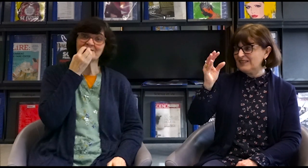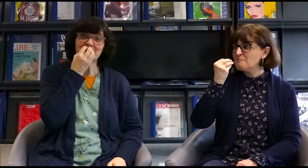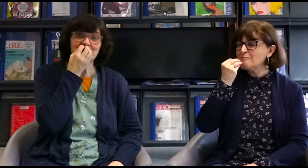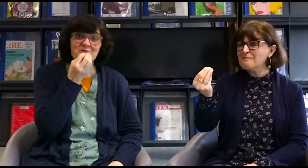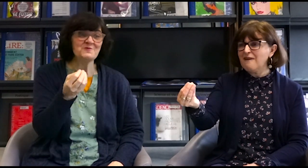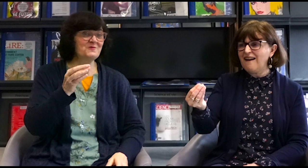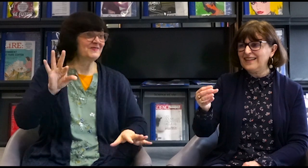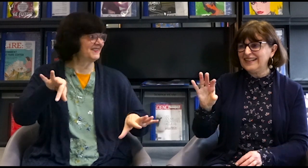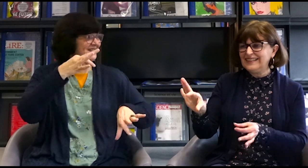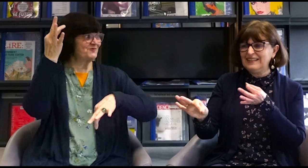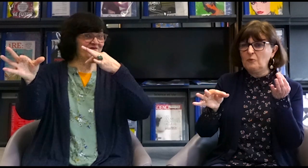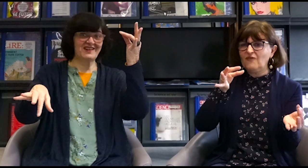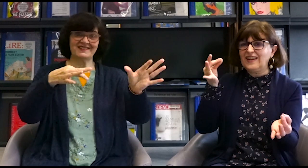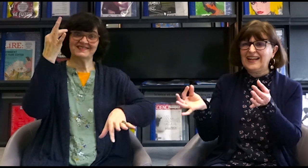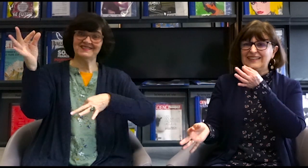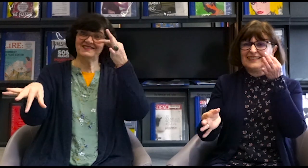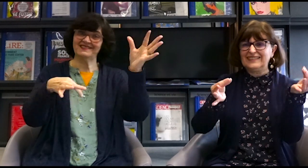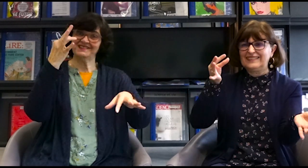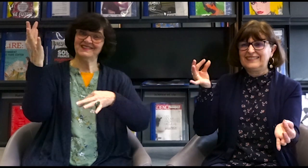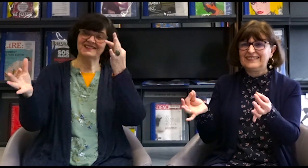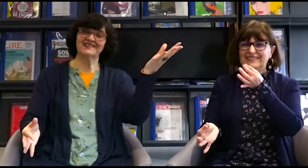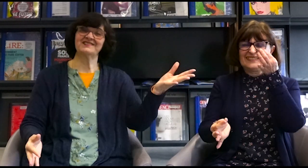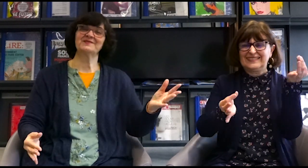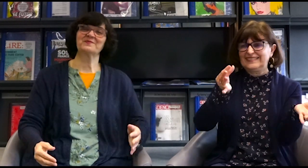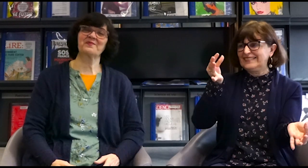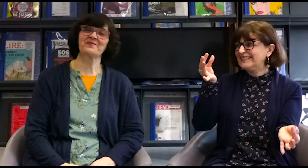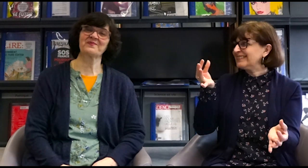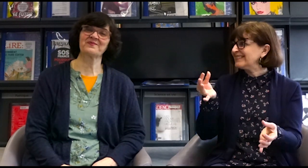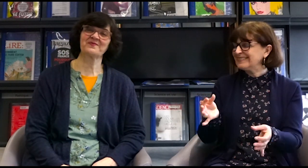Et bonne découverte !